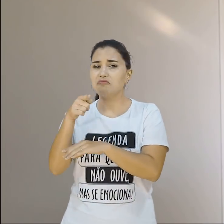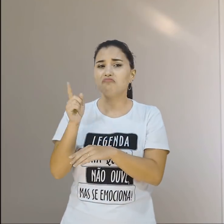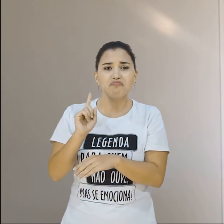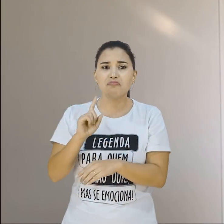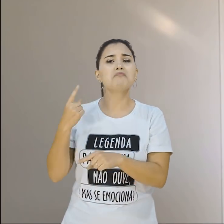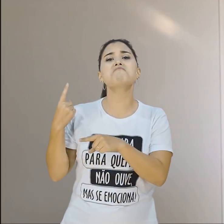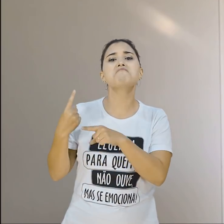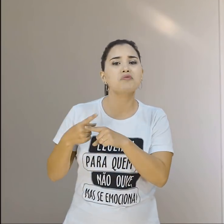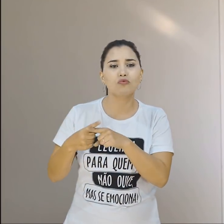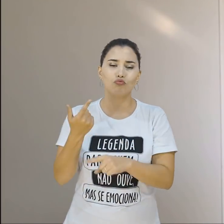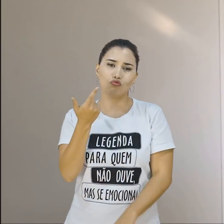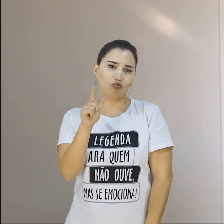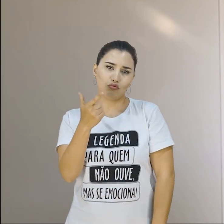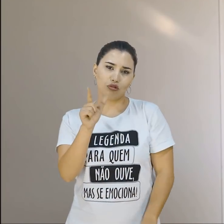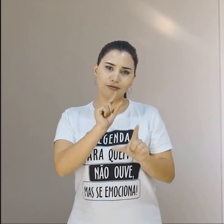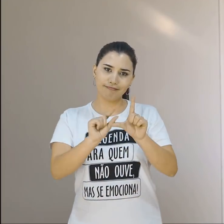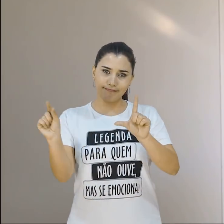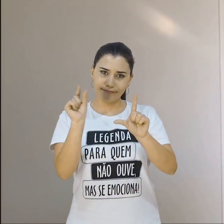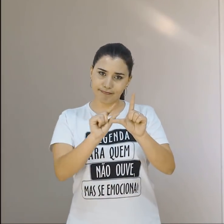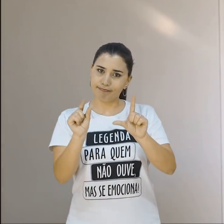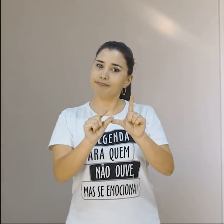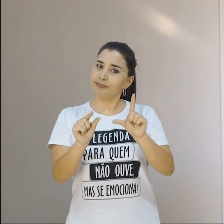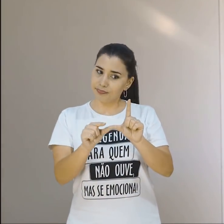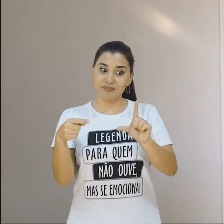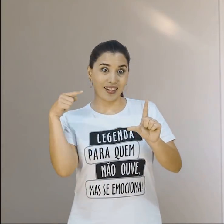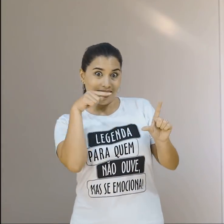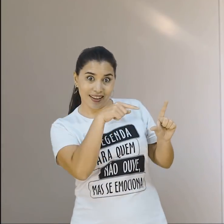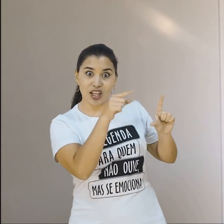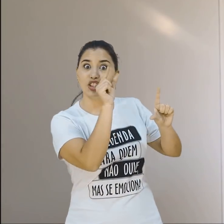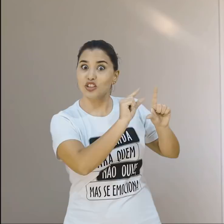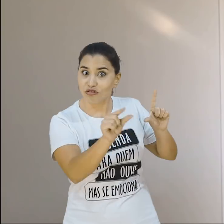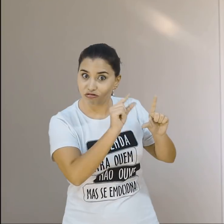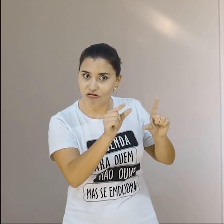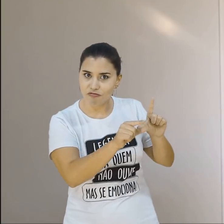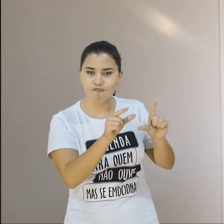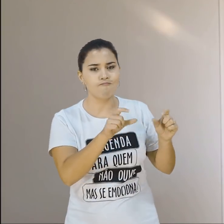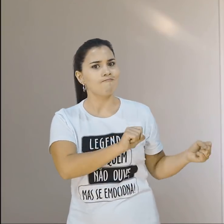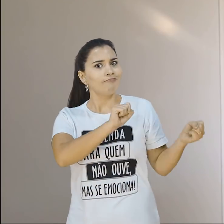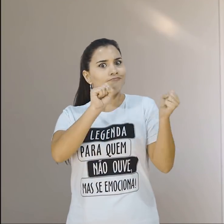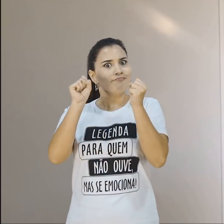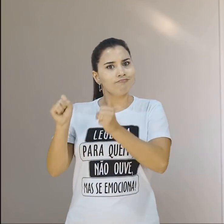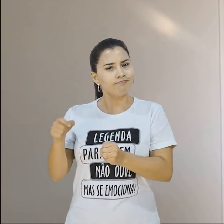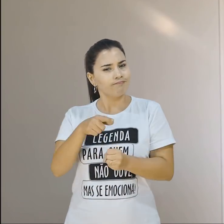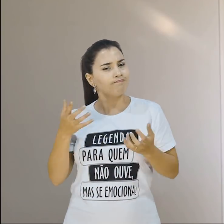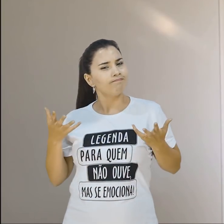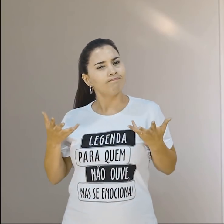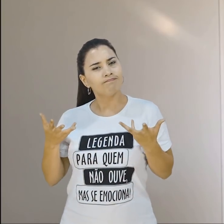um vídeo ou o que fosse, porque não tinha legenda. A legenda é uma ferramenta